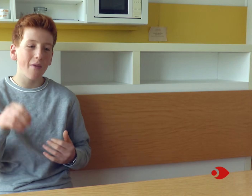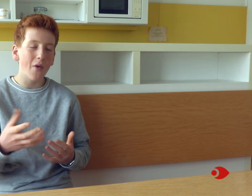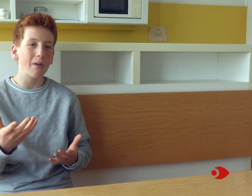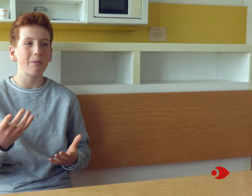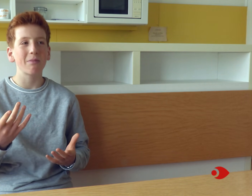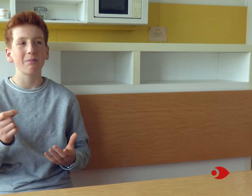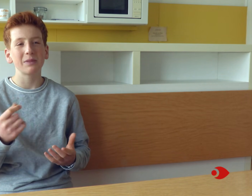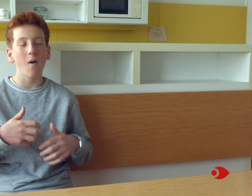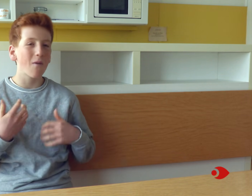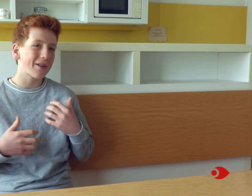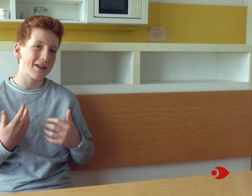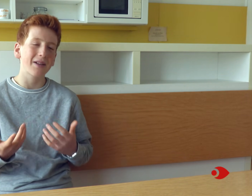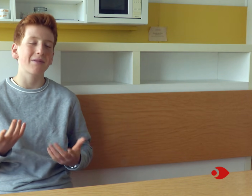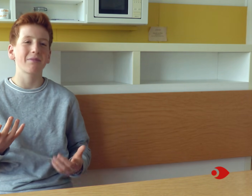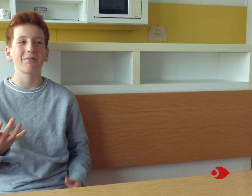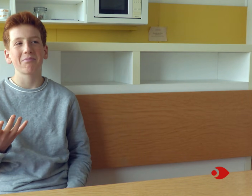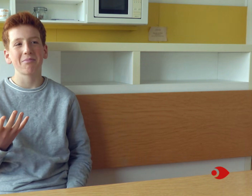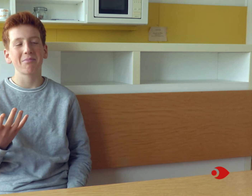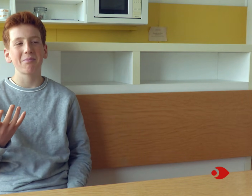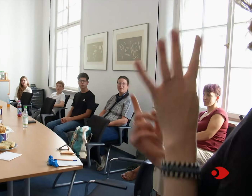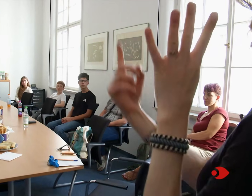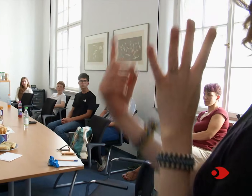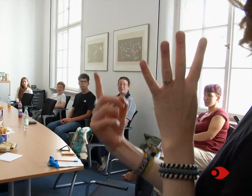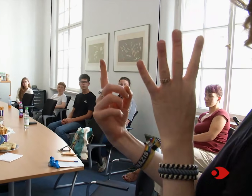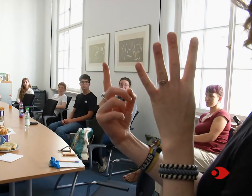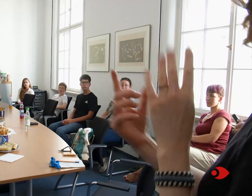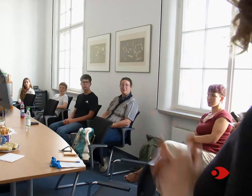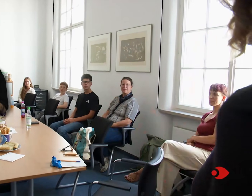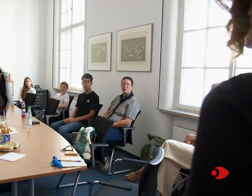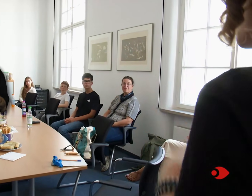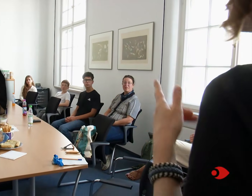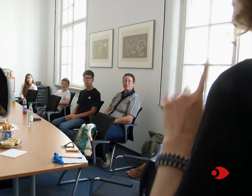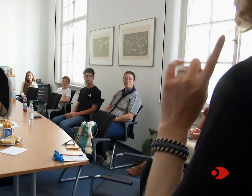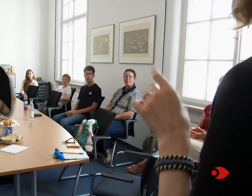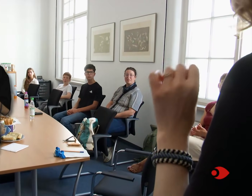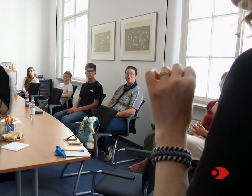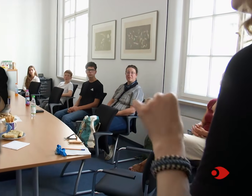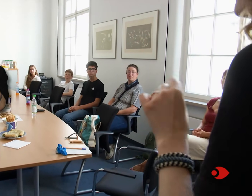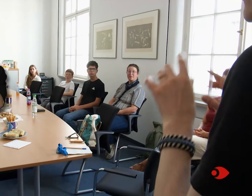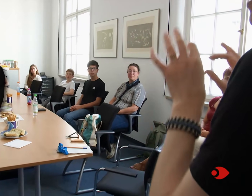Ich war gespannt, wie's wird, und auch ein bisschen aufgeregt. Jetzt gibt's erst mal viel Theorie: